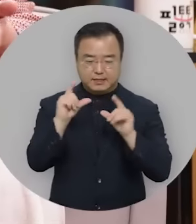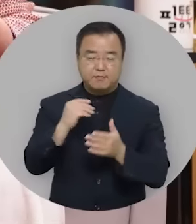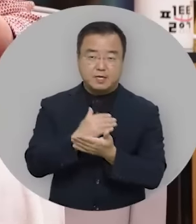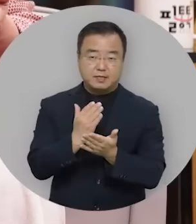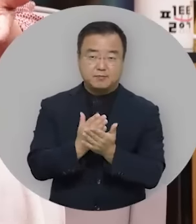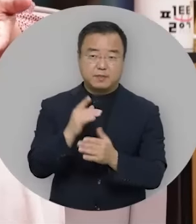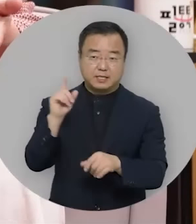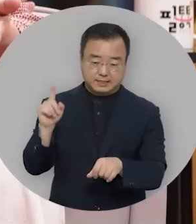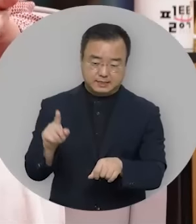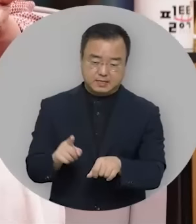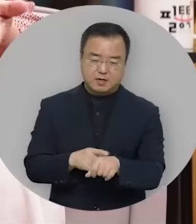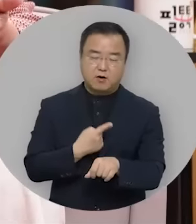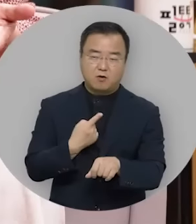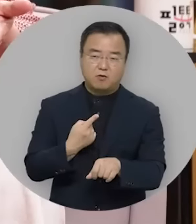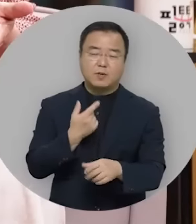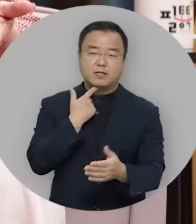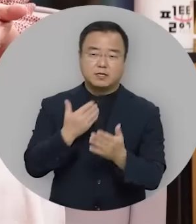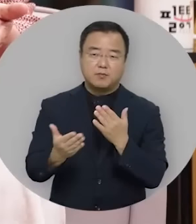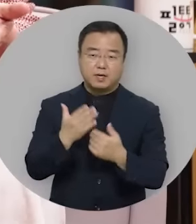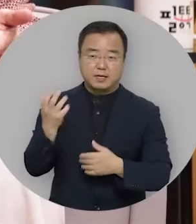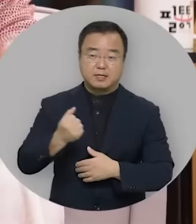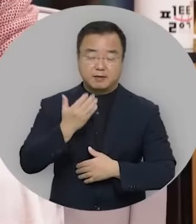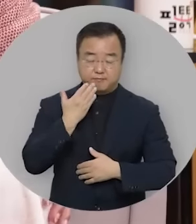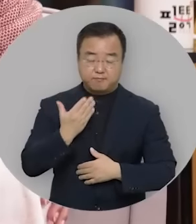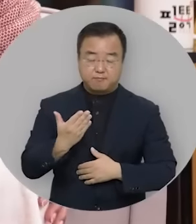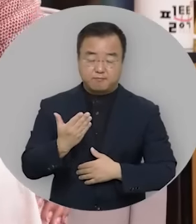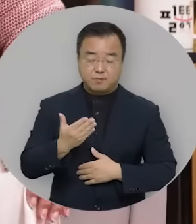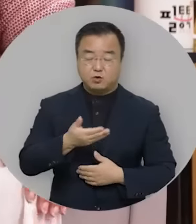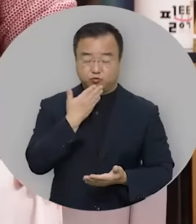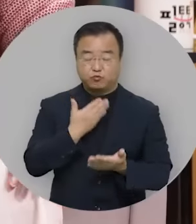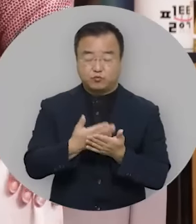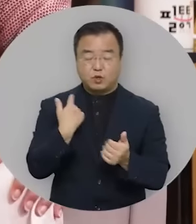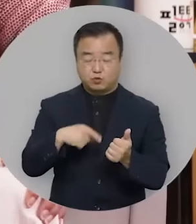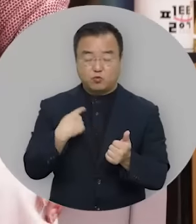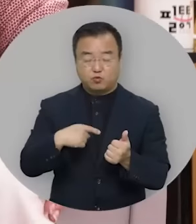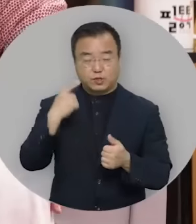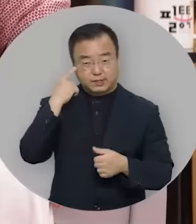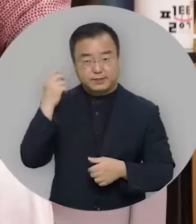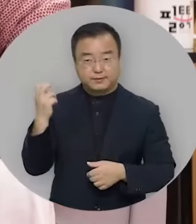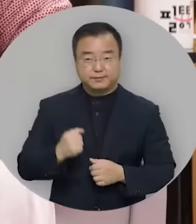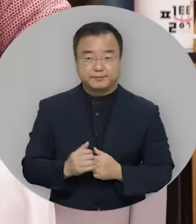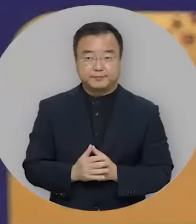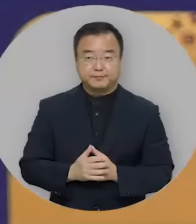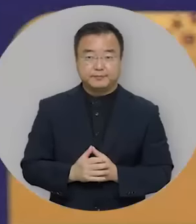자연스럽게 누리게 하는 것도 아주 중요한 교육이라는 생각을 하게 됐죠.